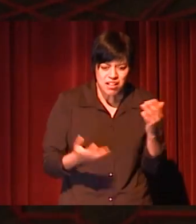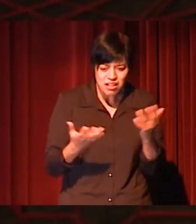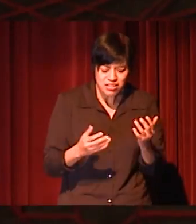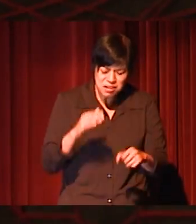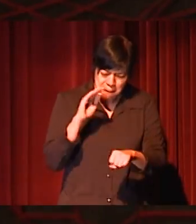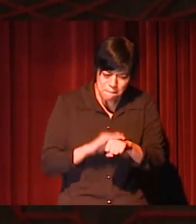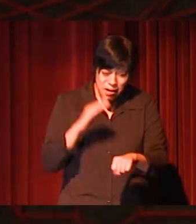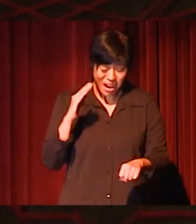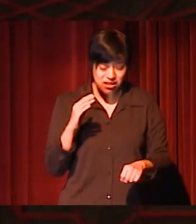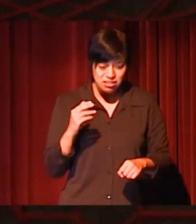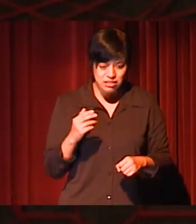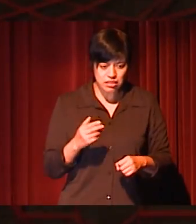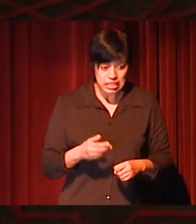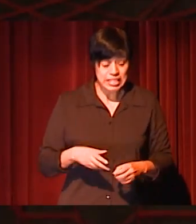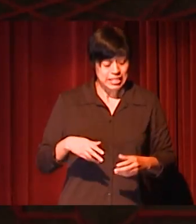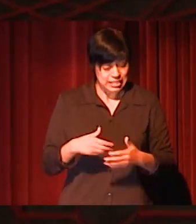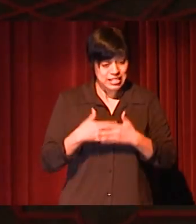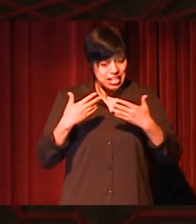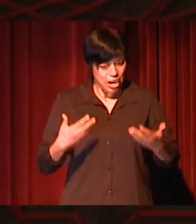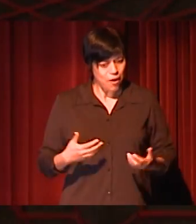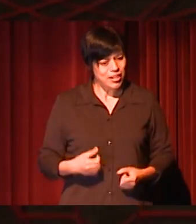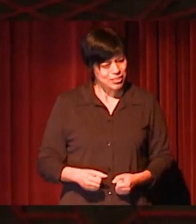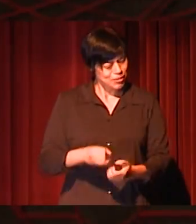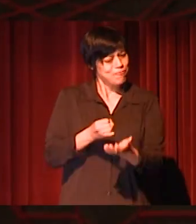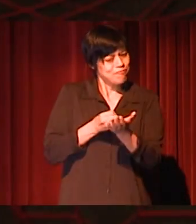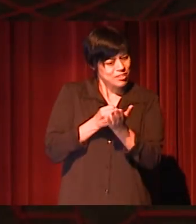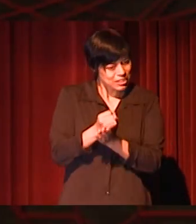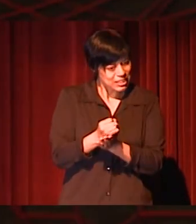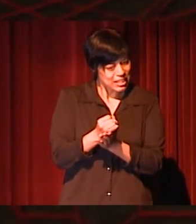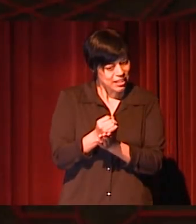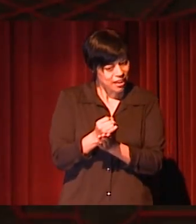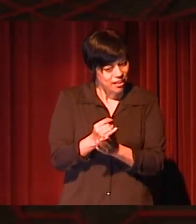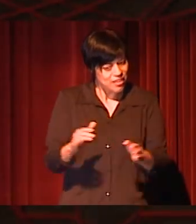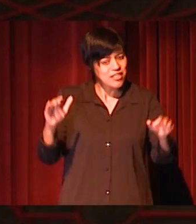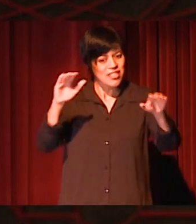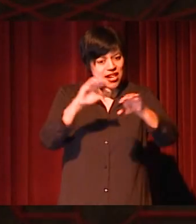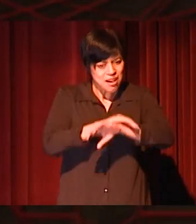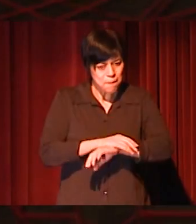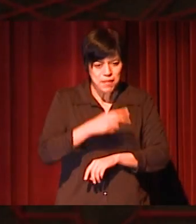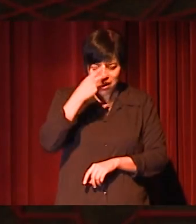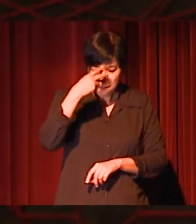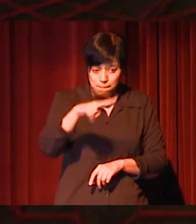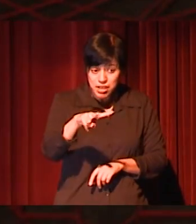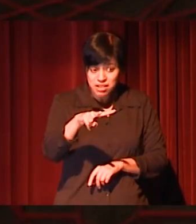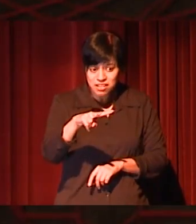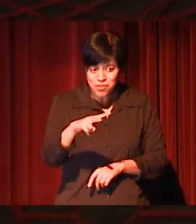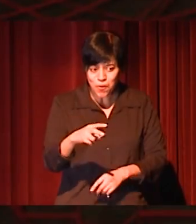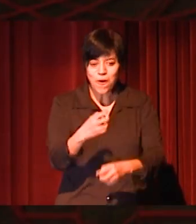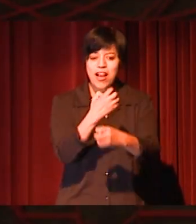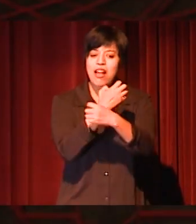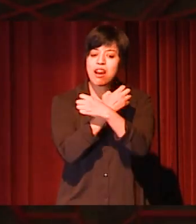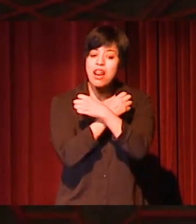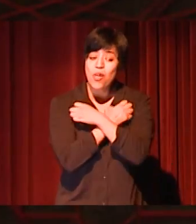Estaba y sigo estando convencida, de que la única manera de transformar México es con una educación de calidad.